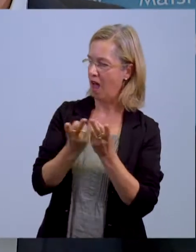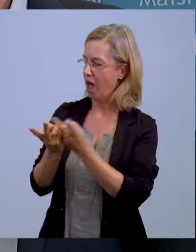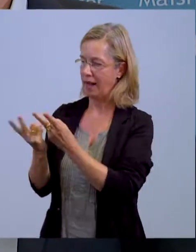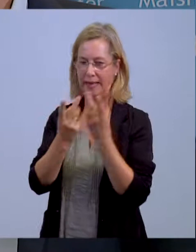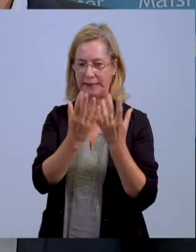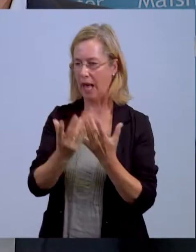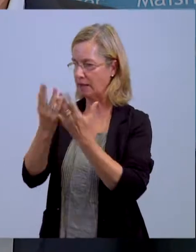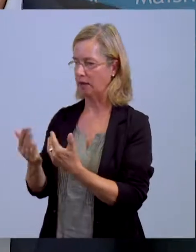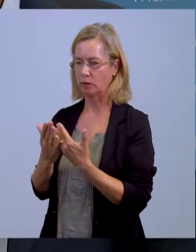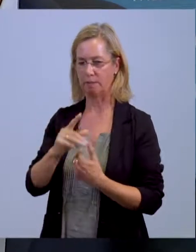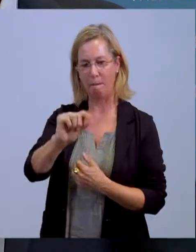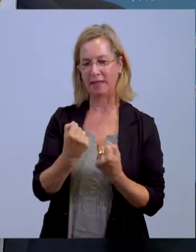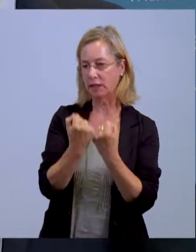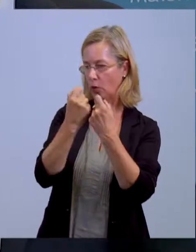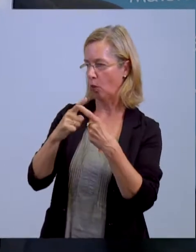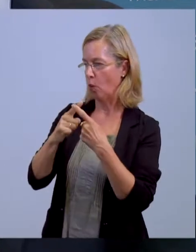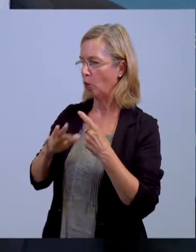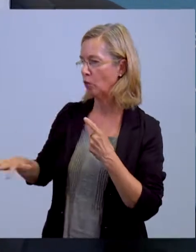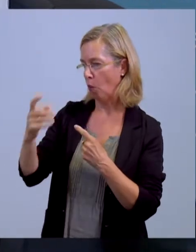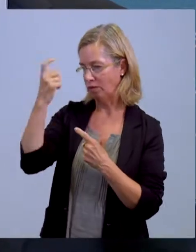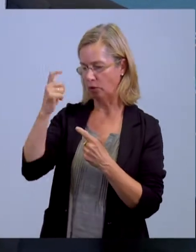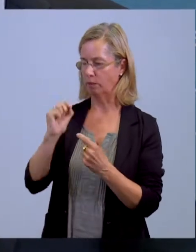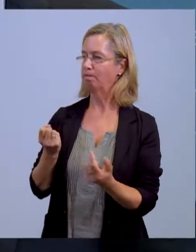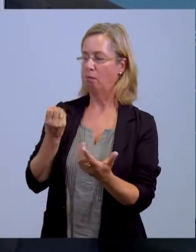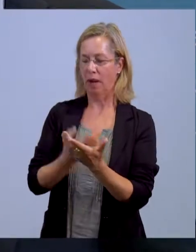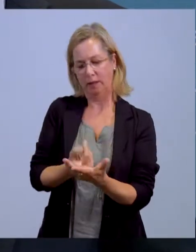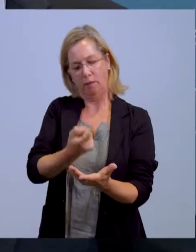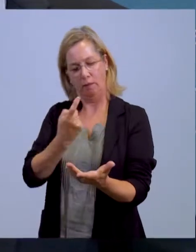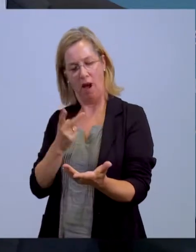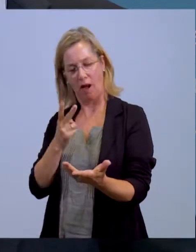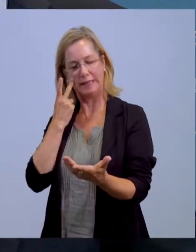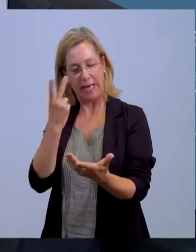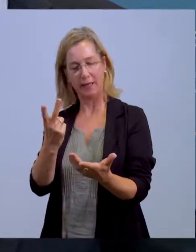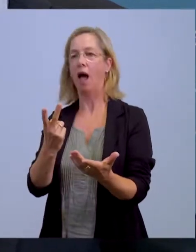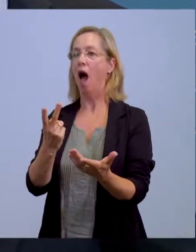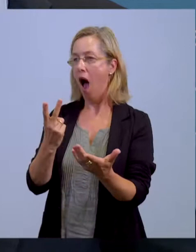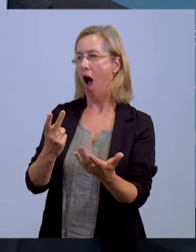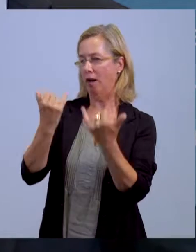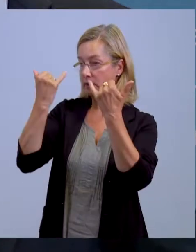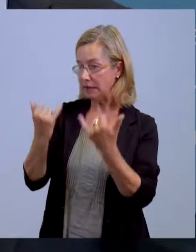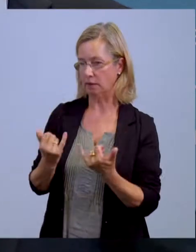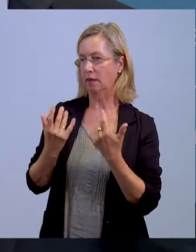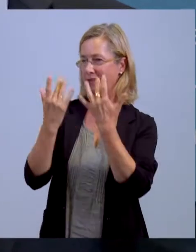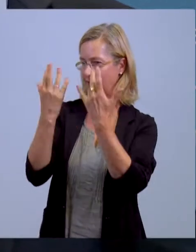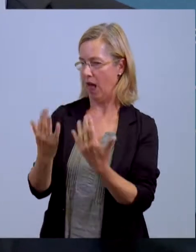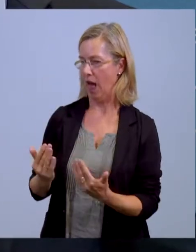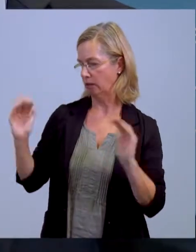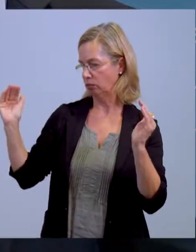und im Bereich der Grundversorgung kann man aus diesem Bericht entnehmen, dass die Fallzahlen erstmals seit vielen Jahren wieder rückläufig